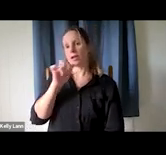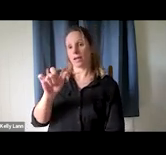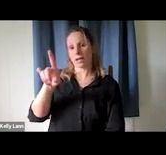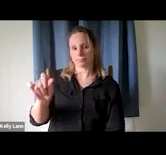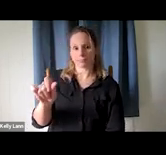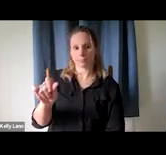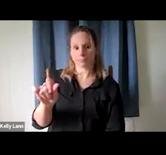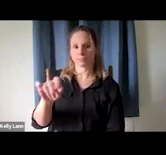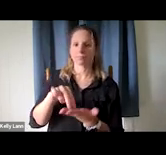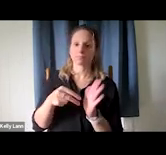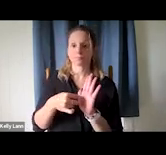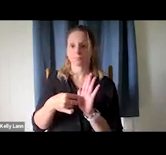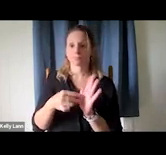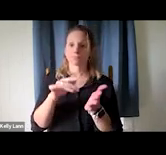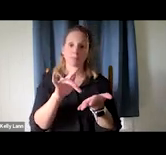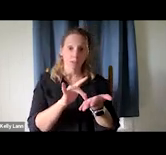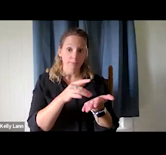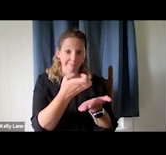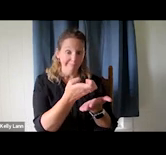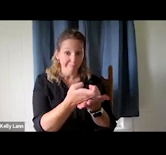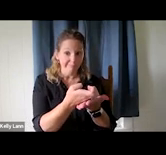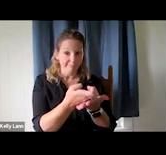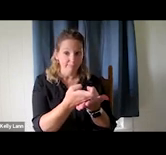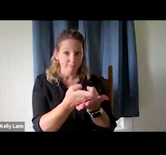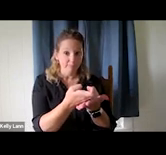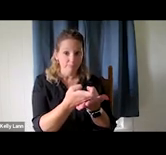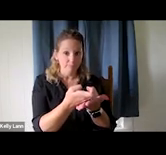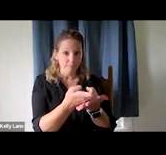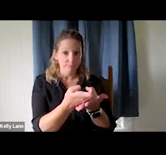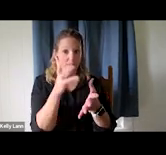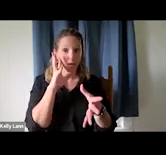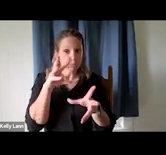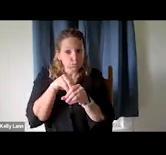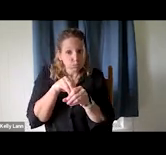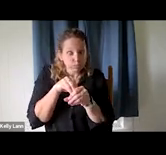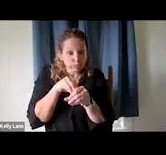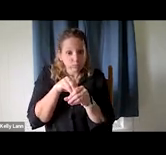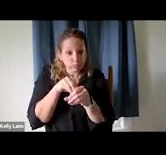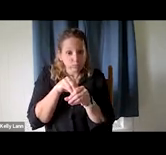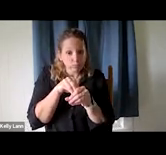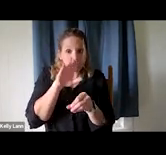Esto puede ser evidencia médica la cual está contenida dentro de sus registros,